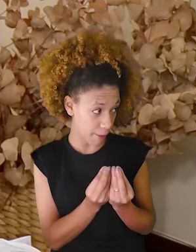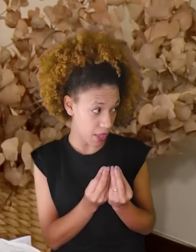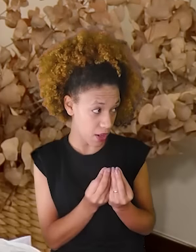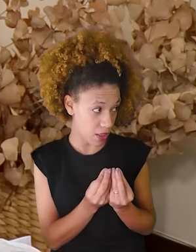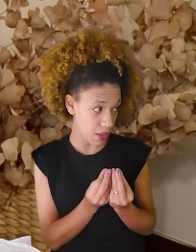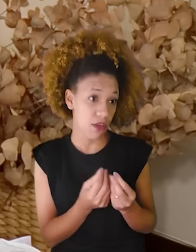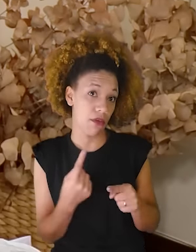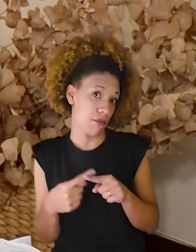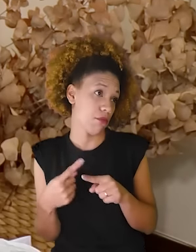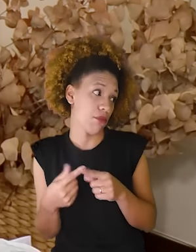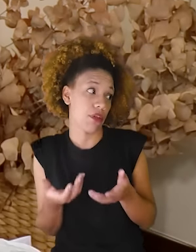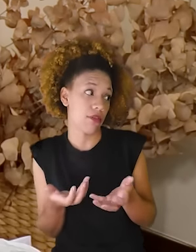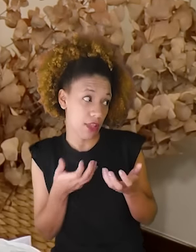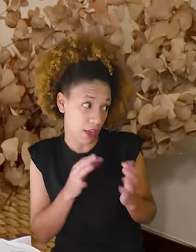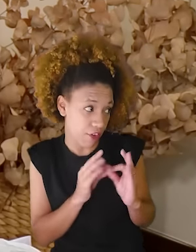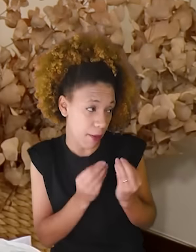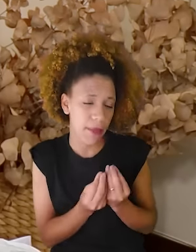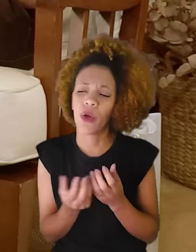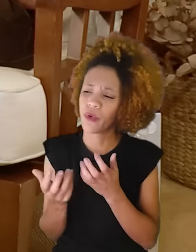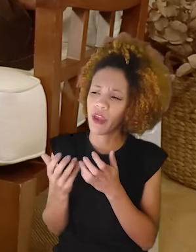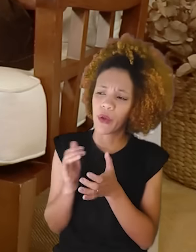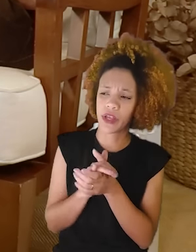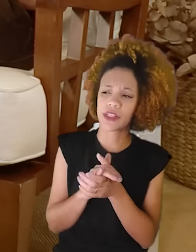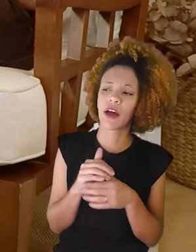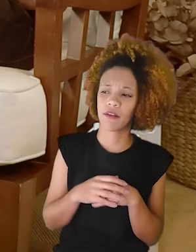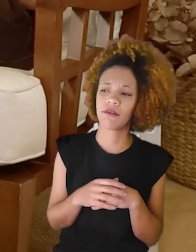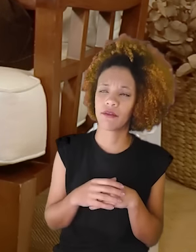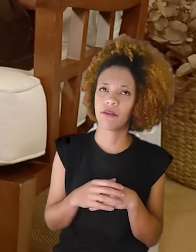porque um cara muito família Então você vai querer fazer família é eu quero cara Acho que eu queria